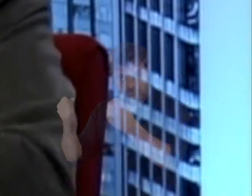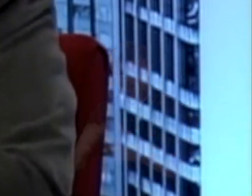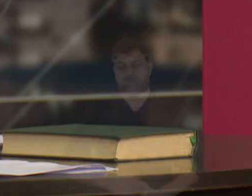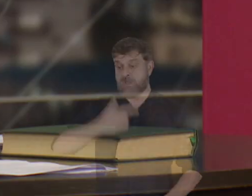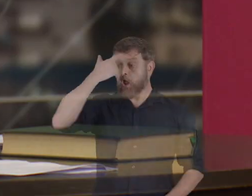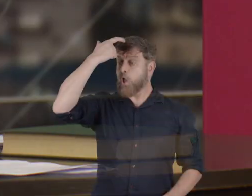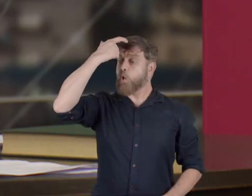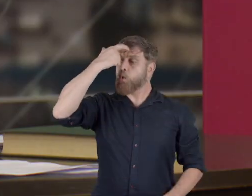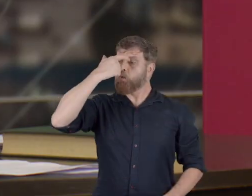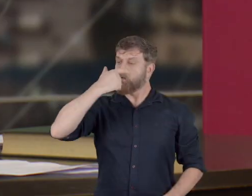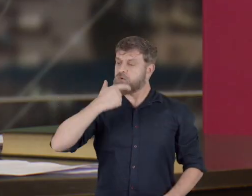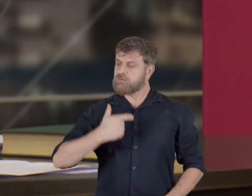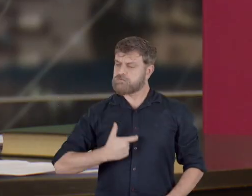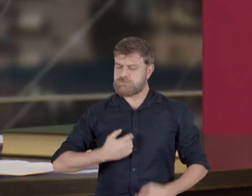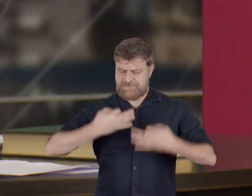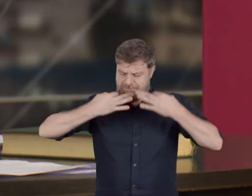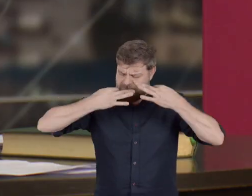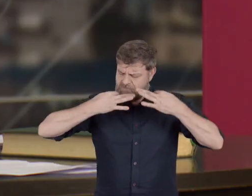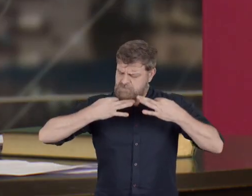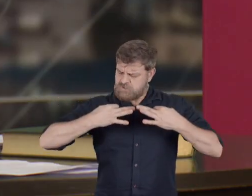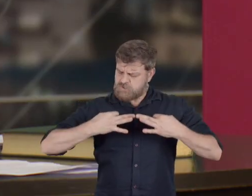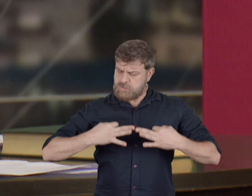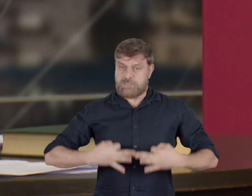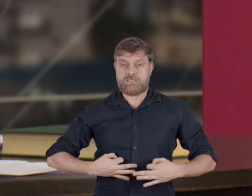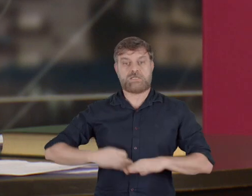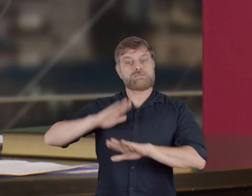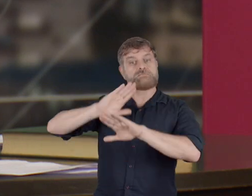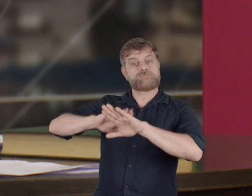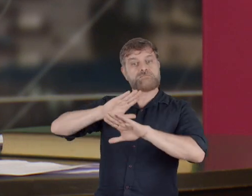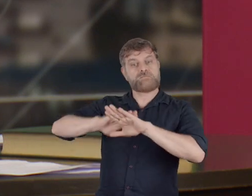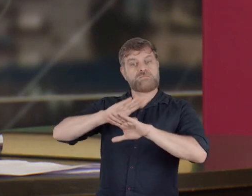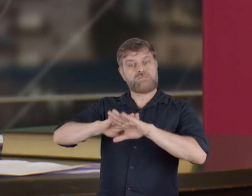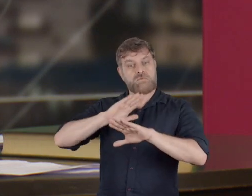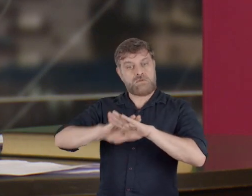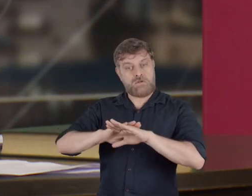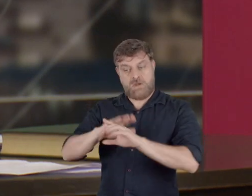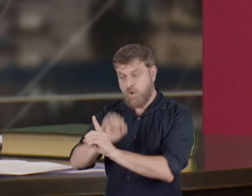Eu construo a minha própria dignidade a partir do valor social,